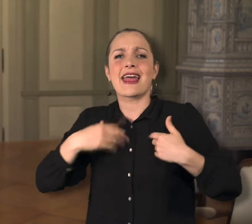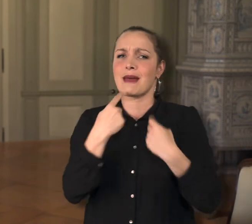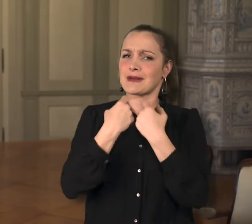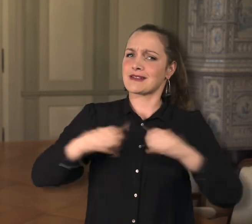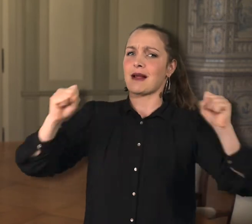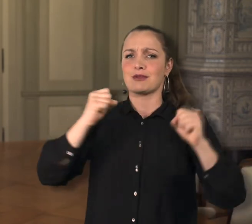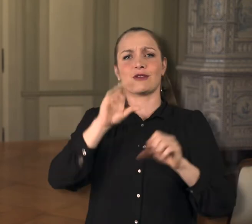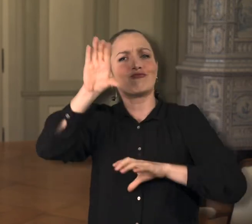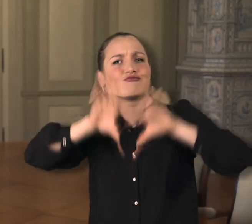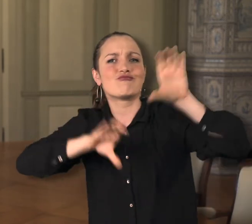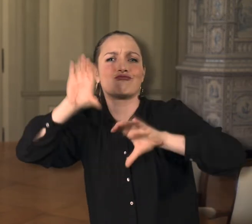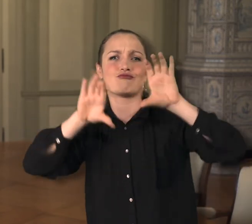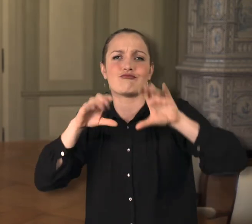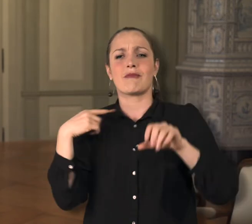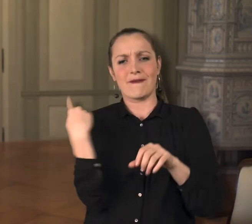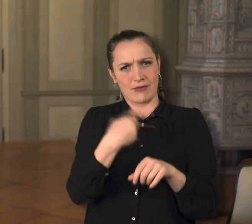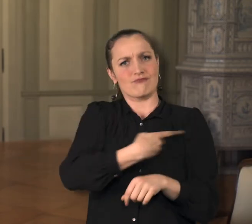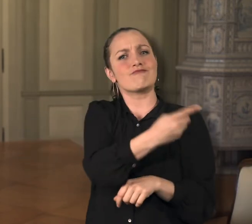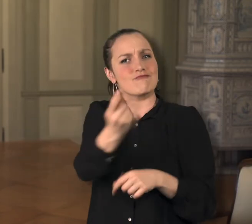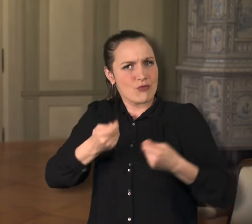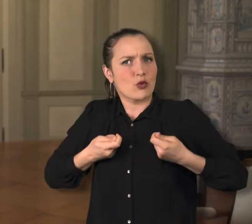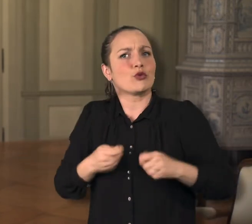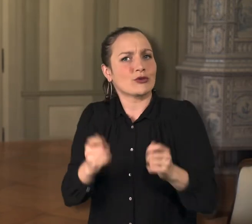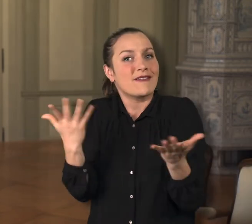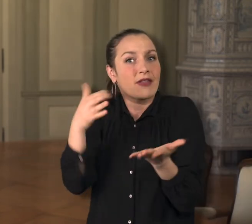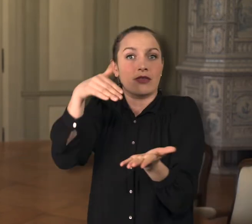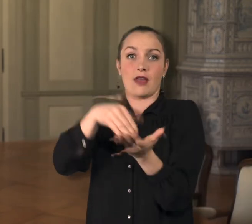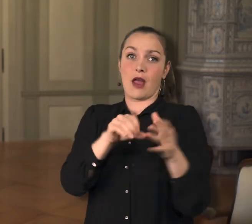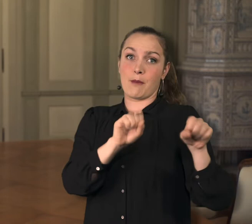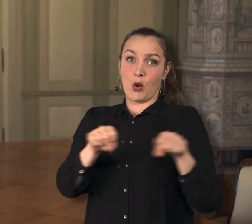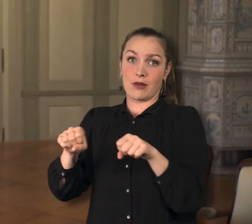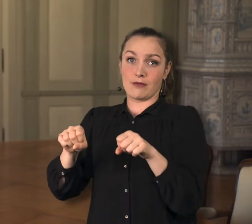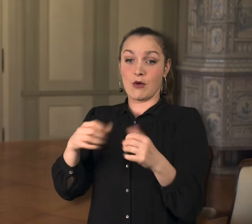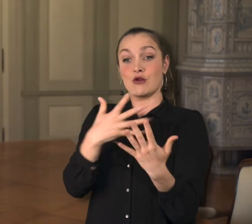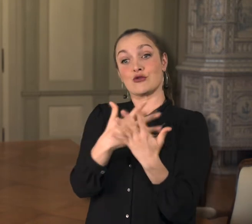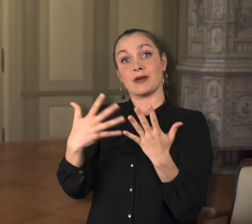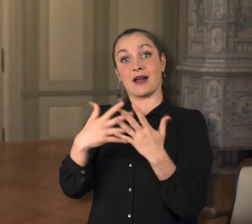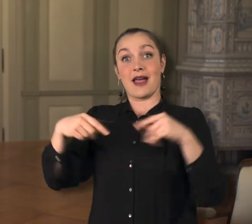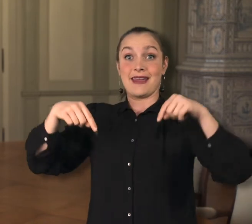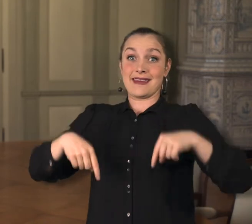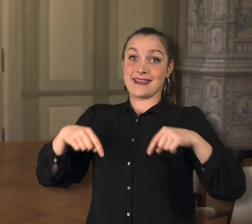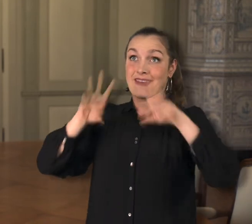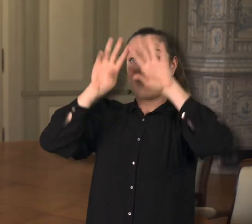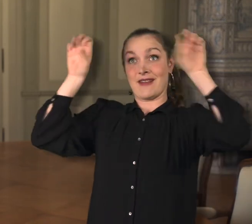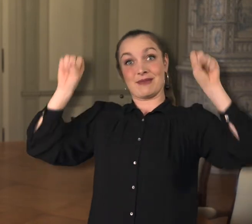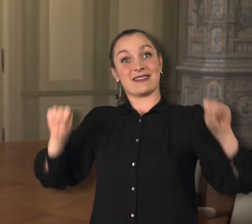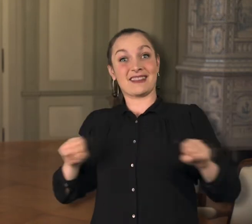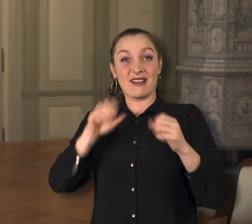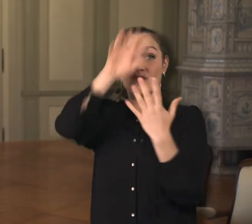Wir unterstützen Sie dabei nach unseren Möglichkeiten. Unsere Website ist in geschriebener Sprache.